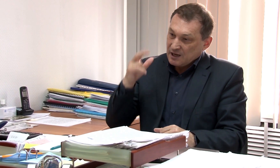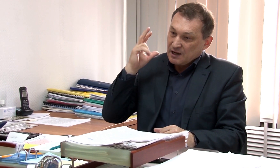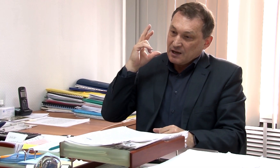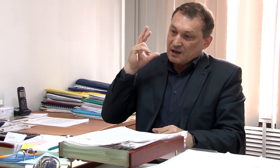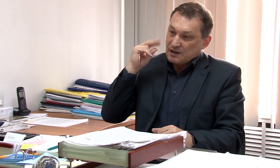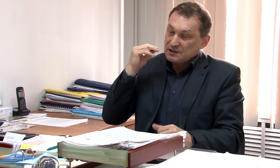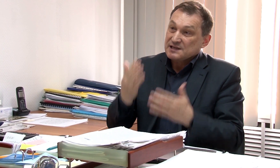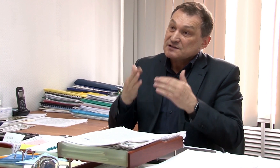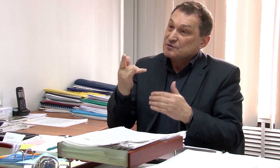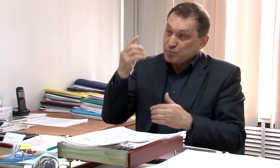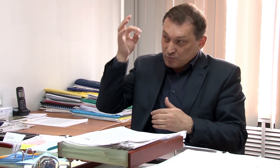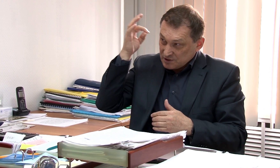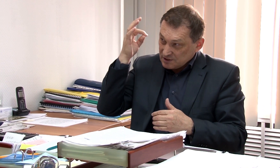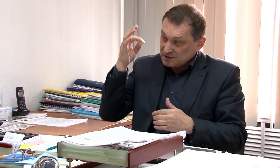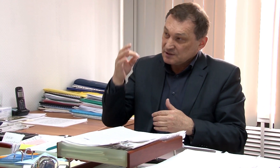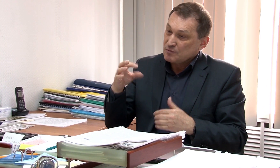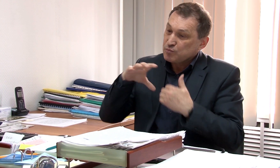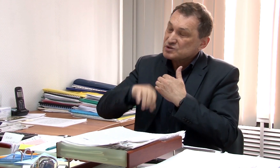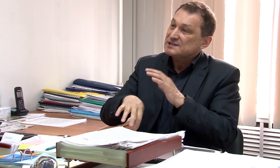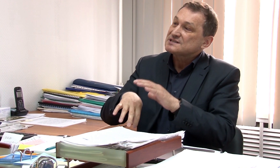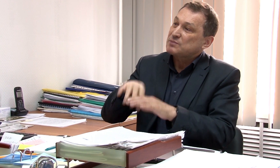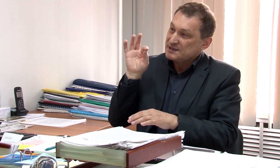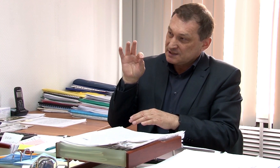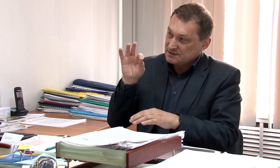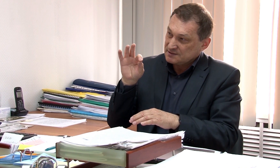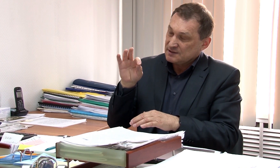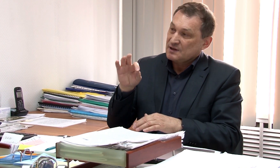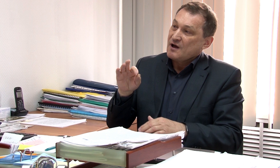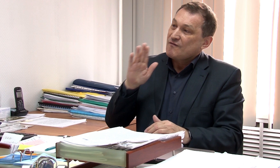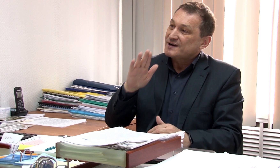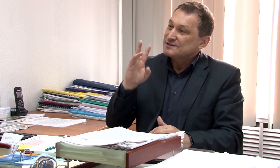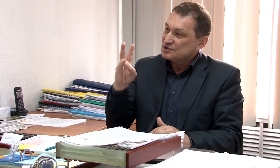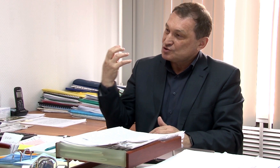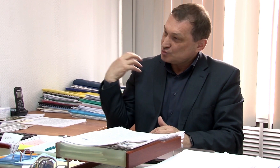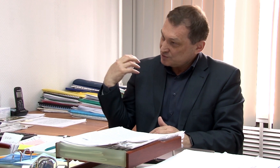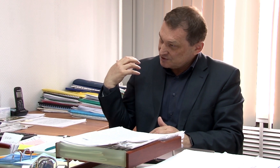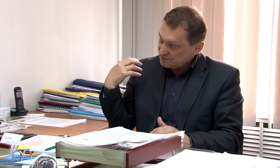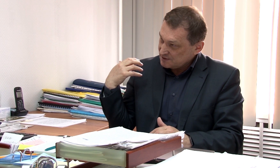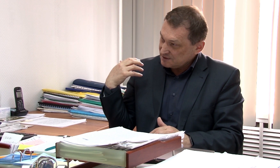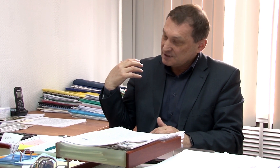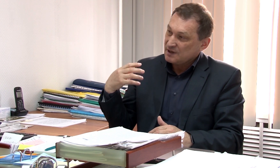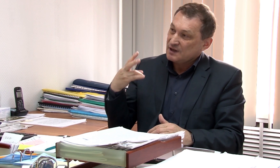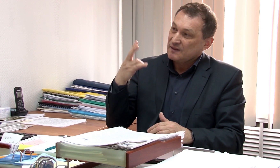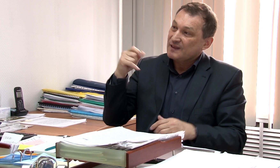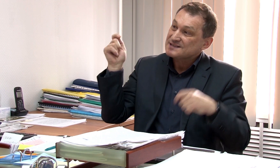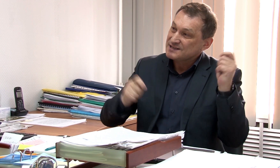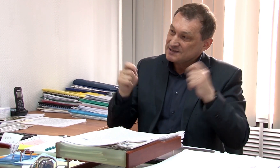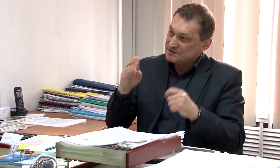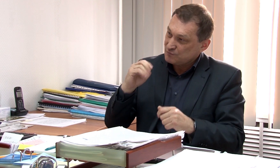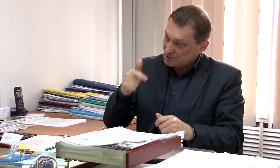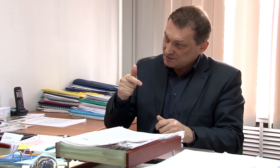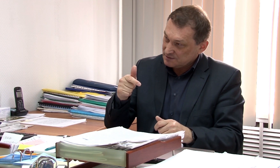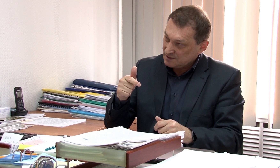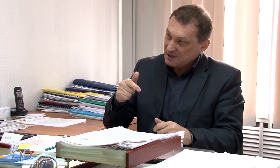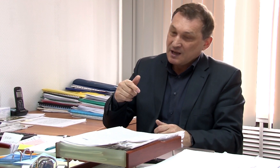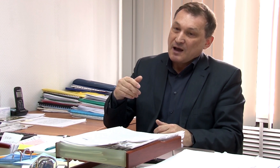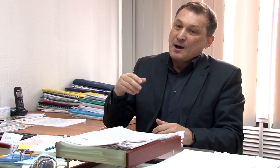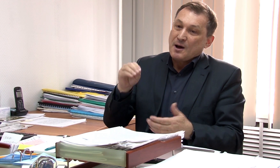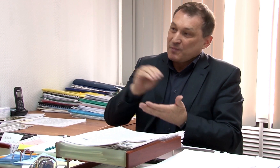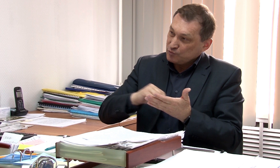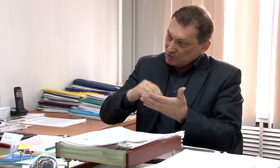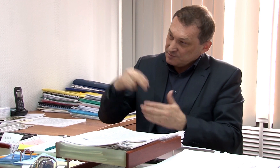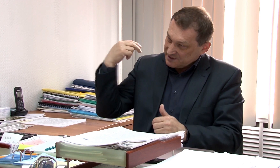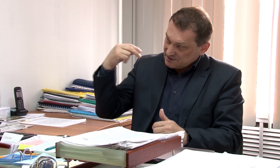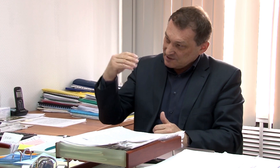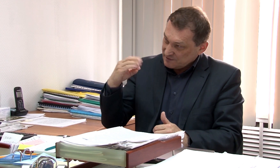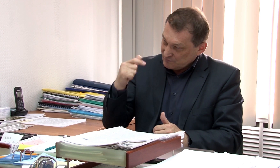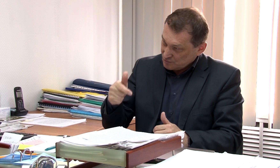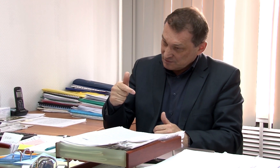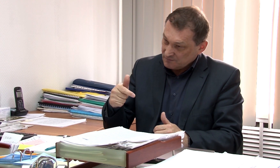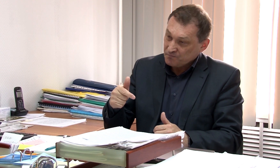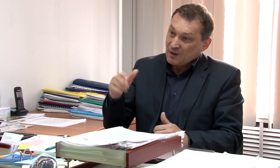когда, если вы помните, вновь избрали президентом ВОГ Валерия Никитича Рухледева.